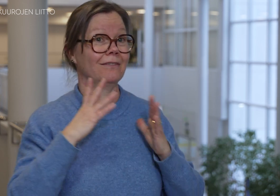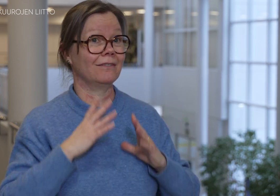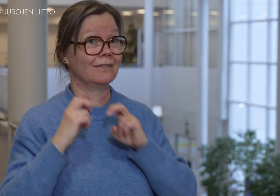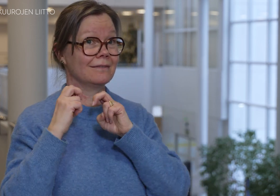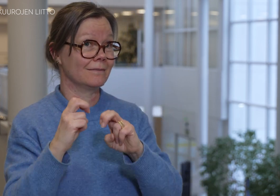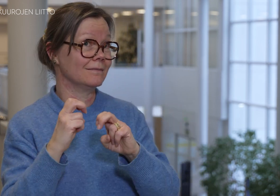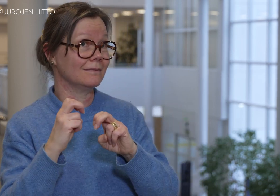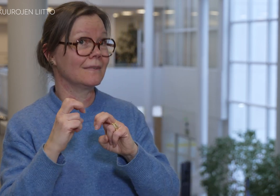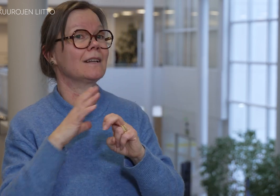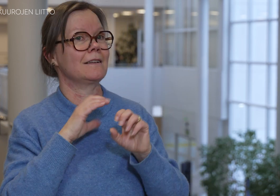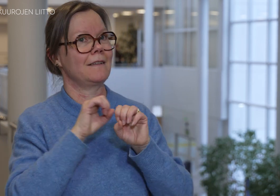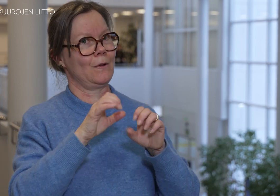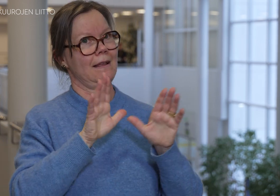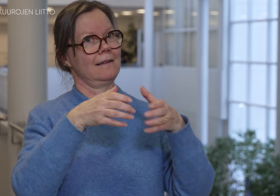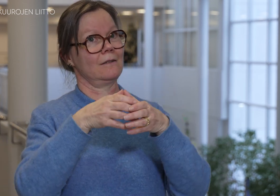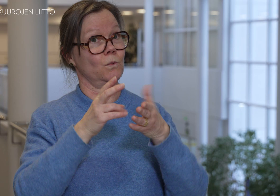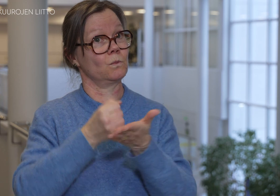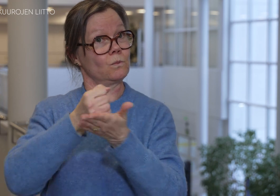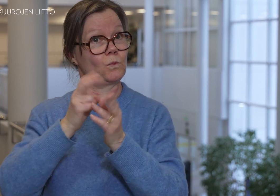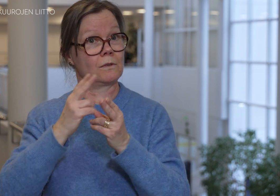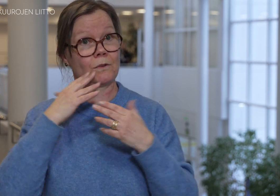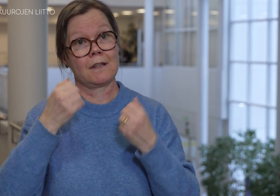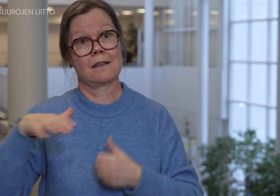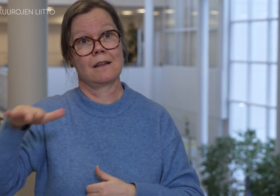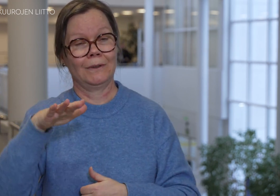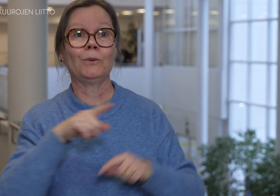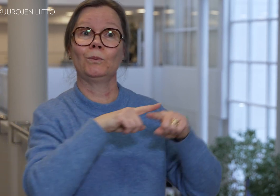Esimerkiksi vammaisneuvostot ovat hyvinvointialueiden vaikuttamiselimiä.